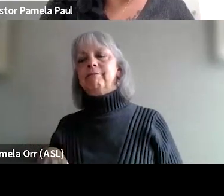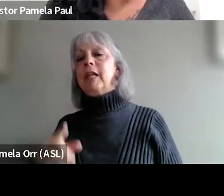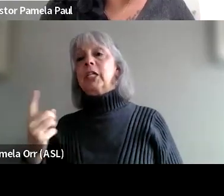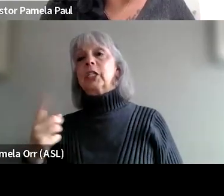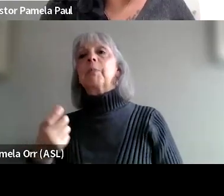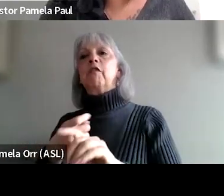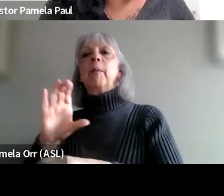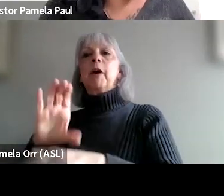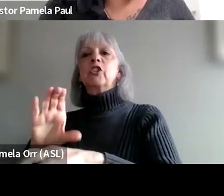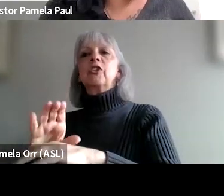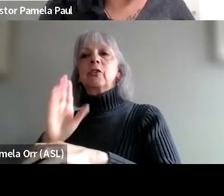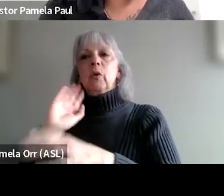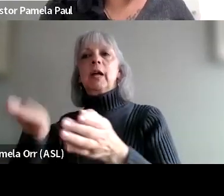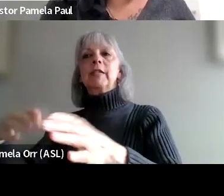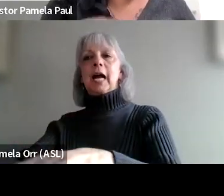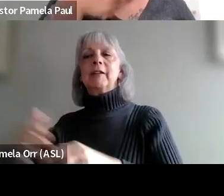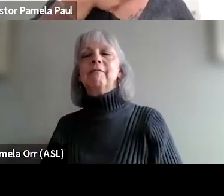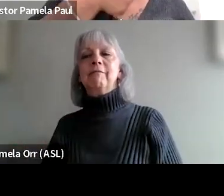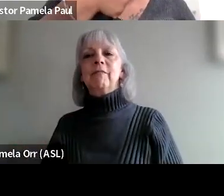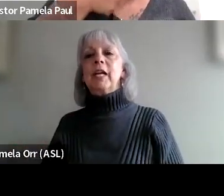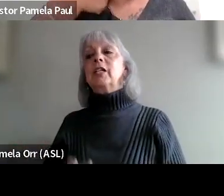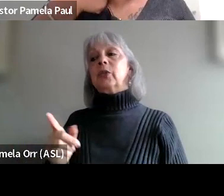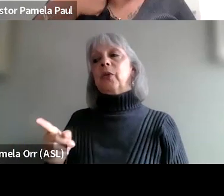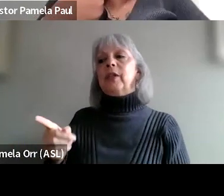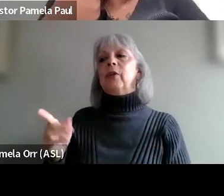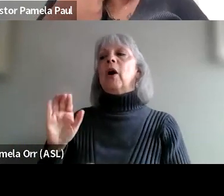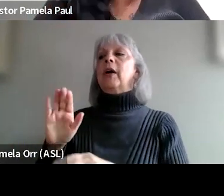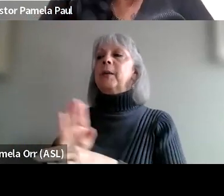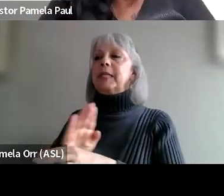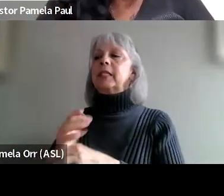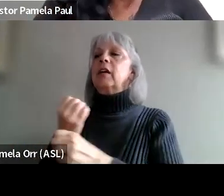Y si se trata de salvar vidas, entonces se involucran.